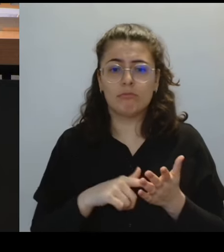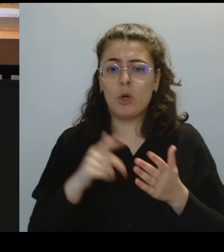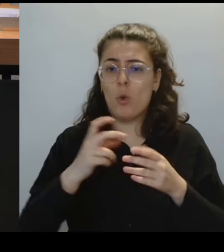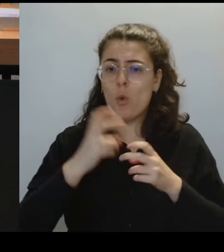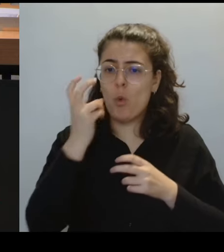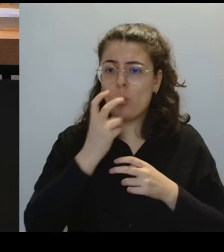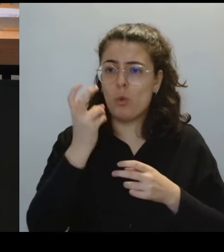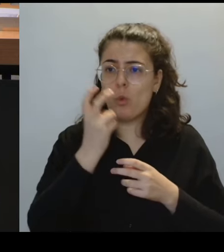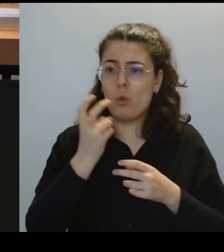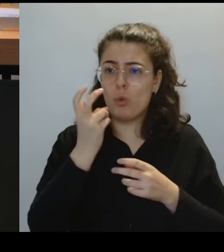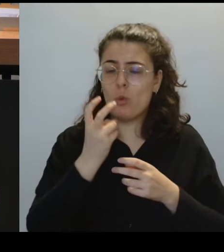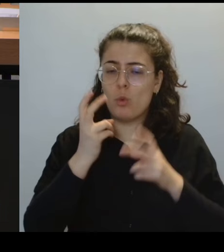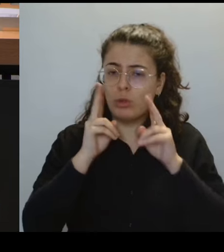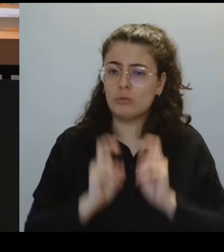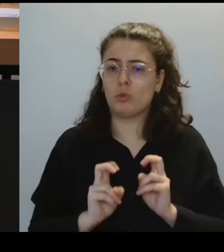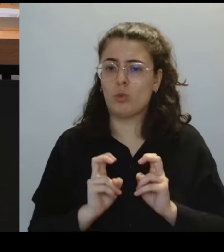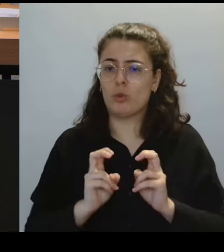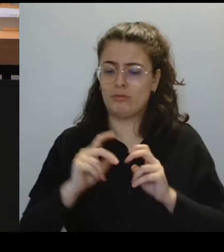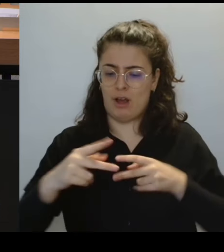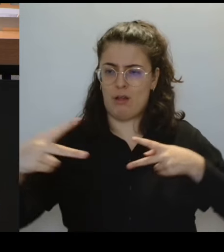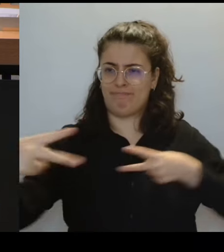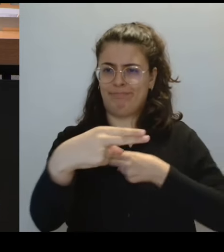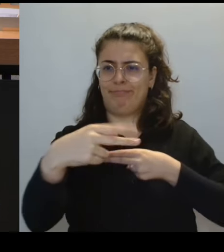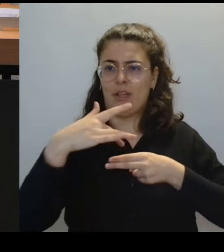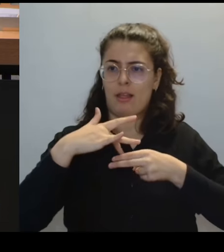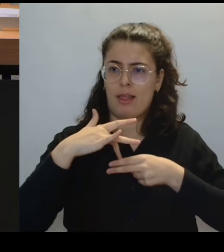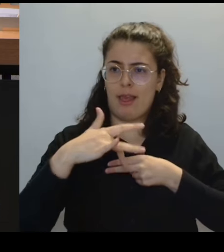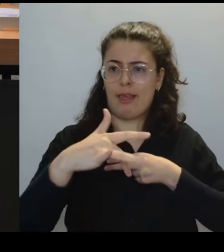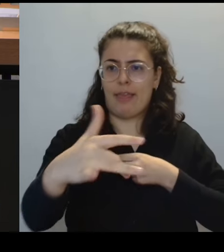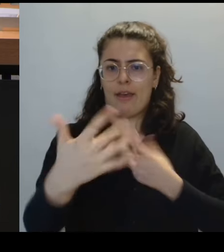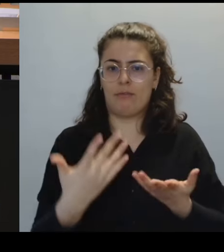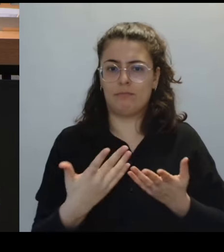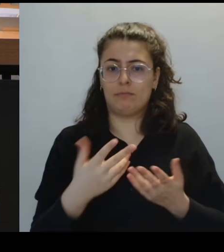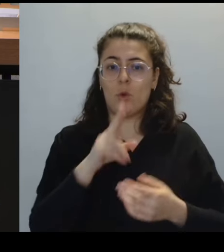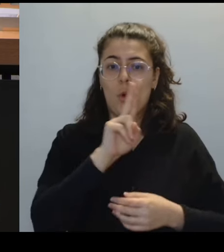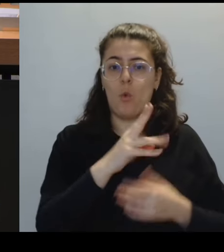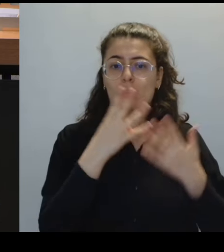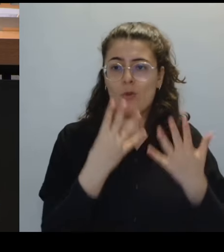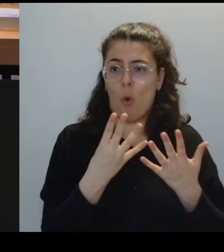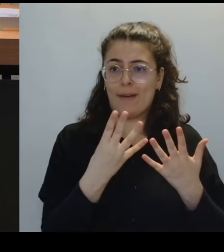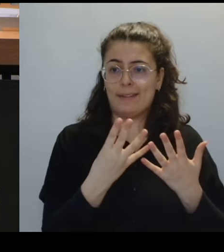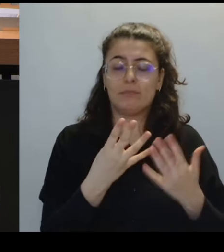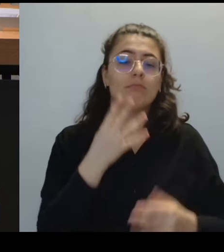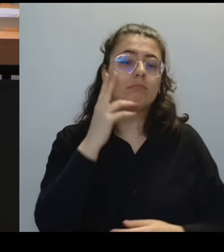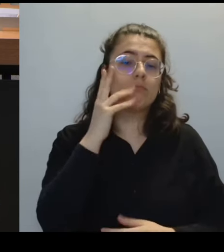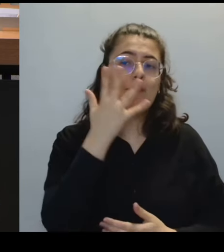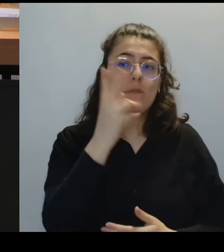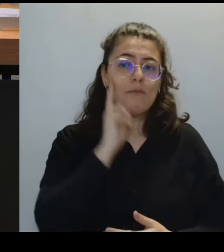Die letzte Untersuchung ist die U9 mit fünf Jahren und danach passiert zumindest als Regelleistung der Kassen nichts bis zum